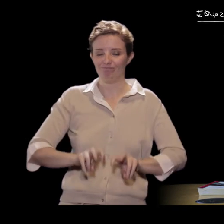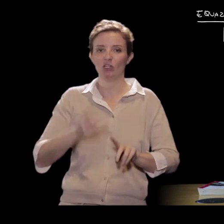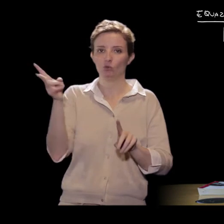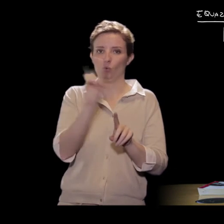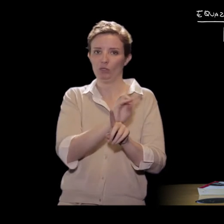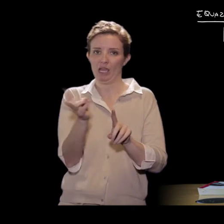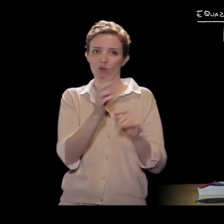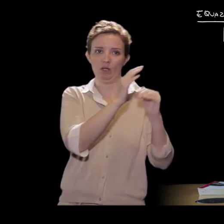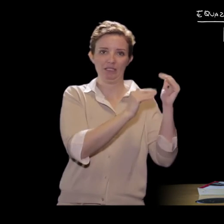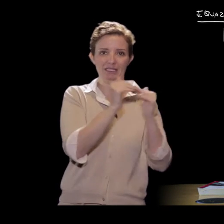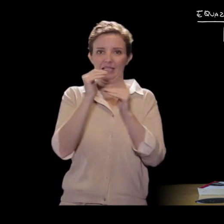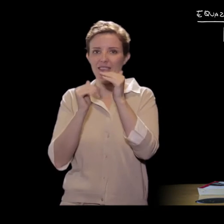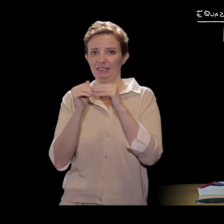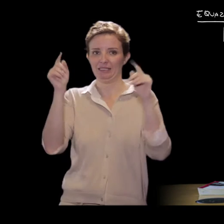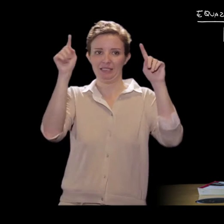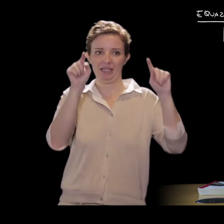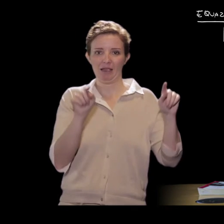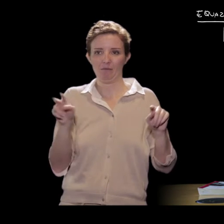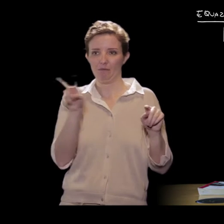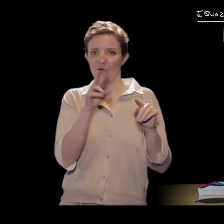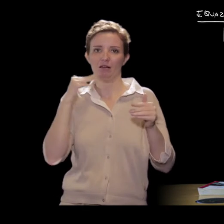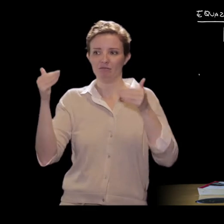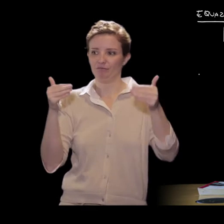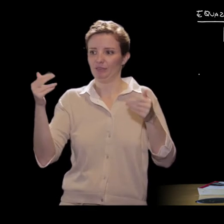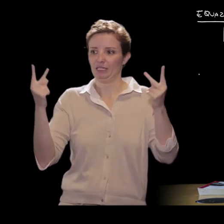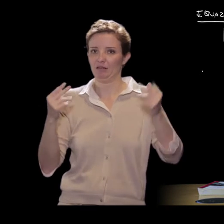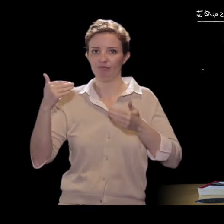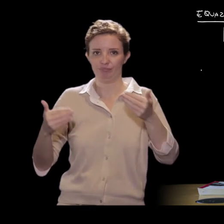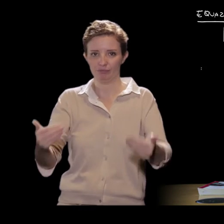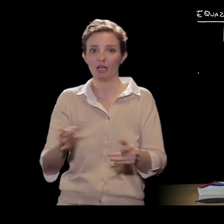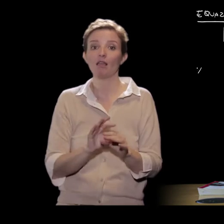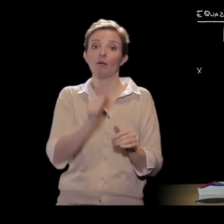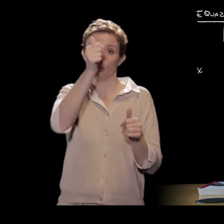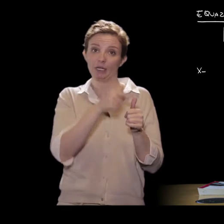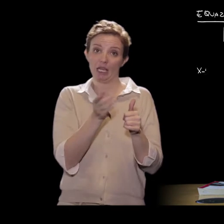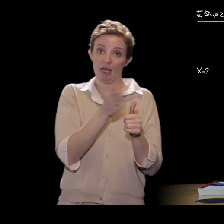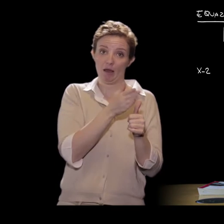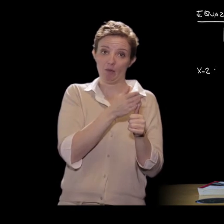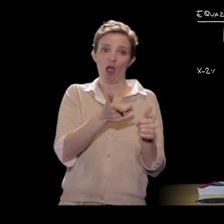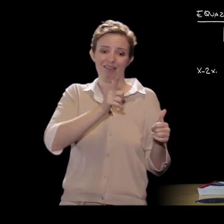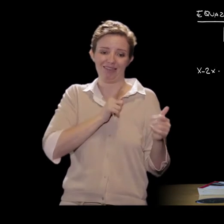Il primo sistema ci darà questo risultato.